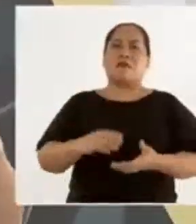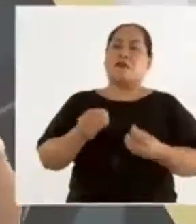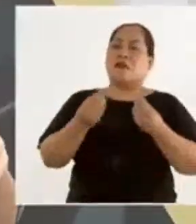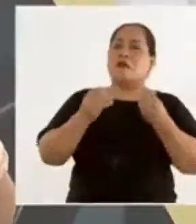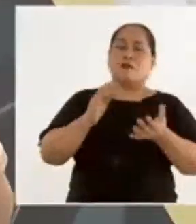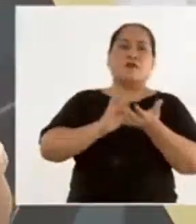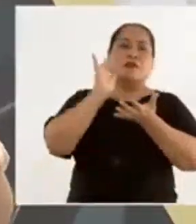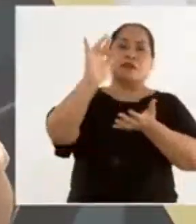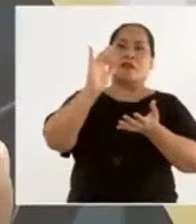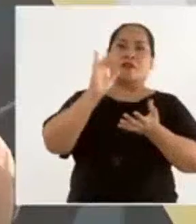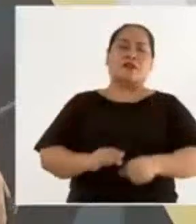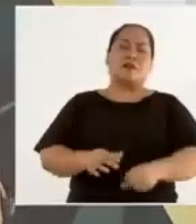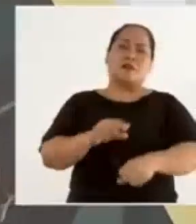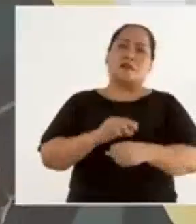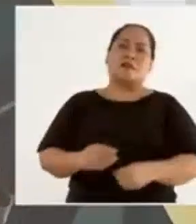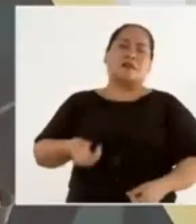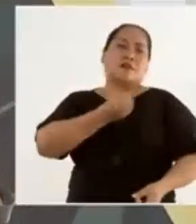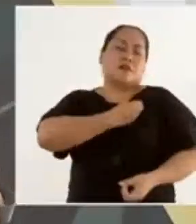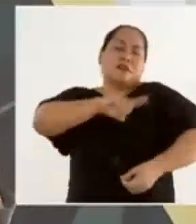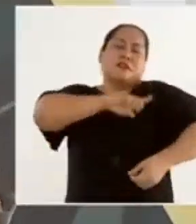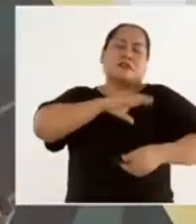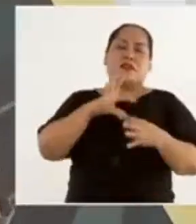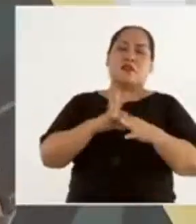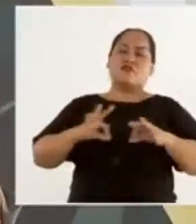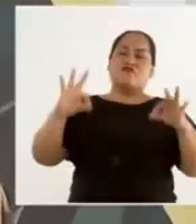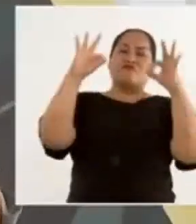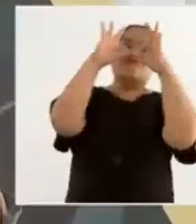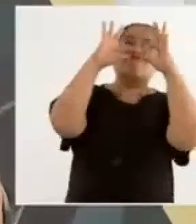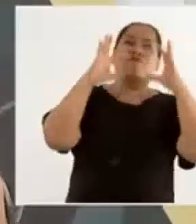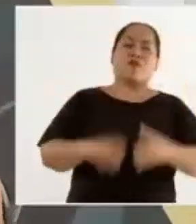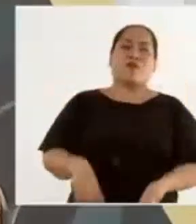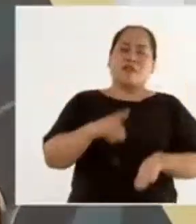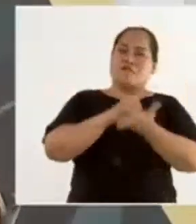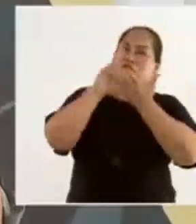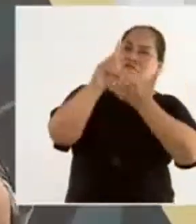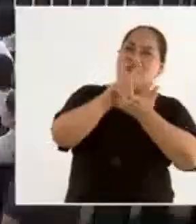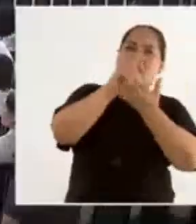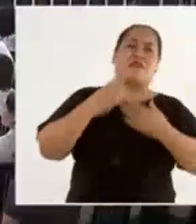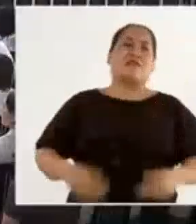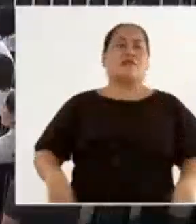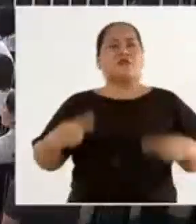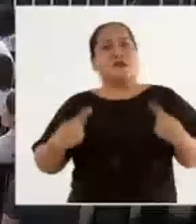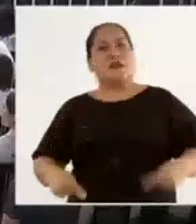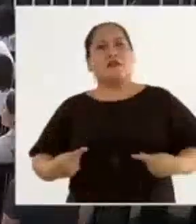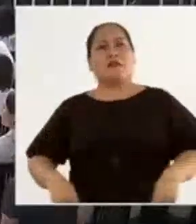la salud un derecho y un verdadero asunto del estado. Saludo con especial afecto al